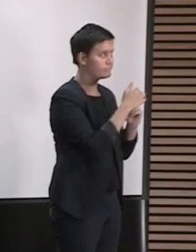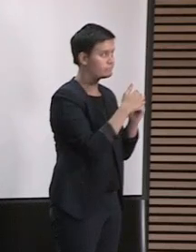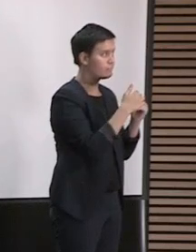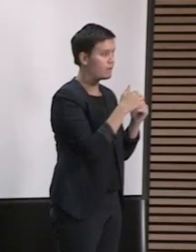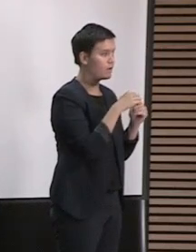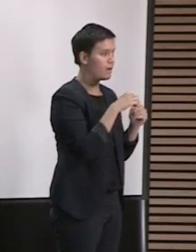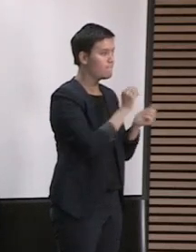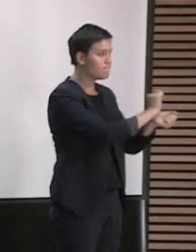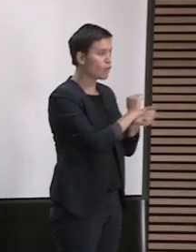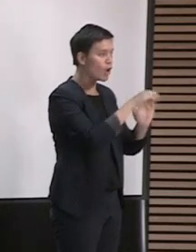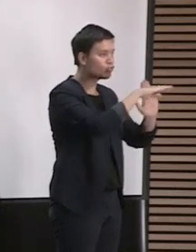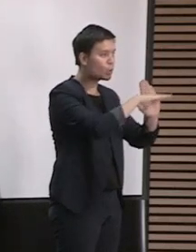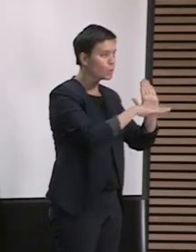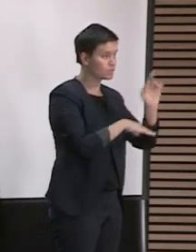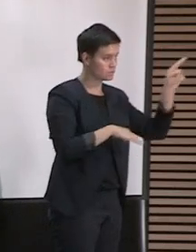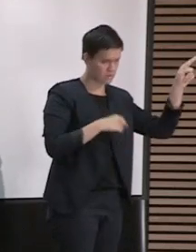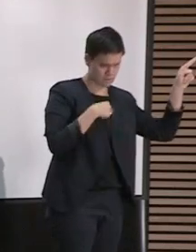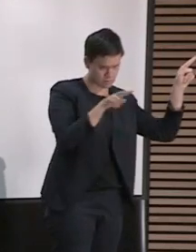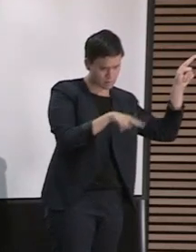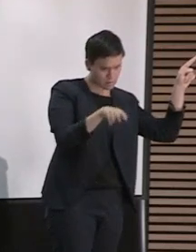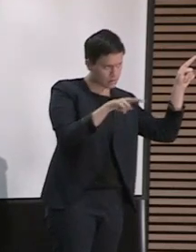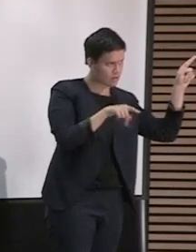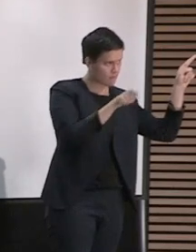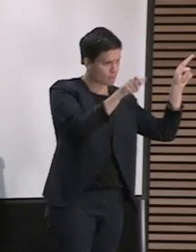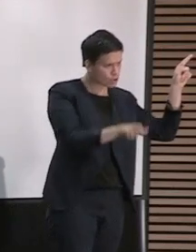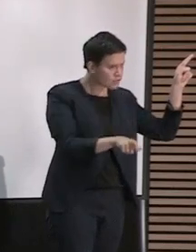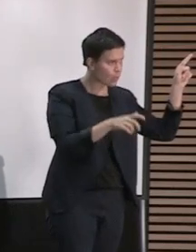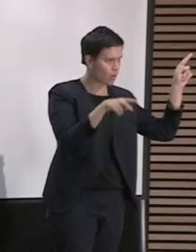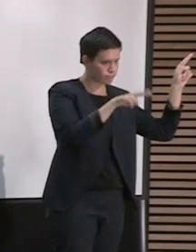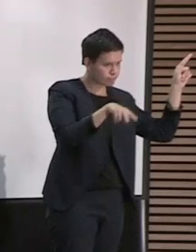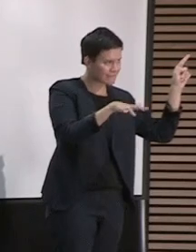mai au ka whakataurite i aua huinga raraunga e rua. Ka